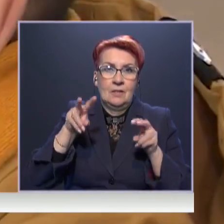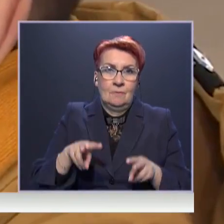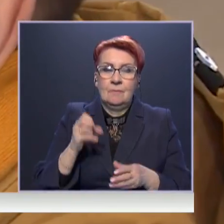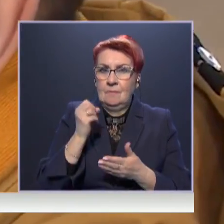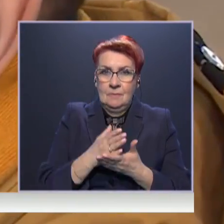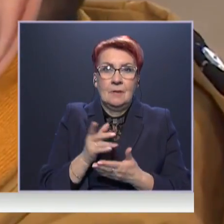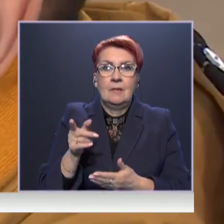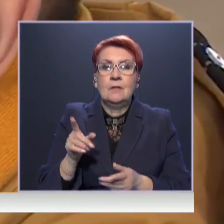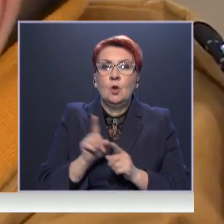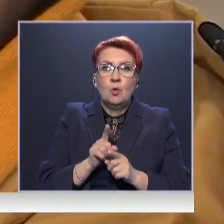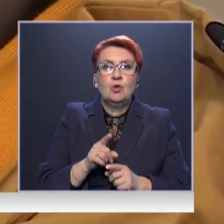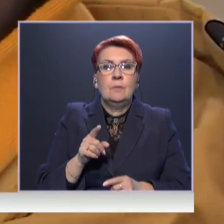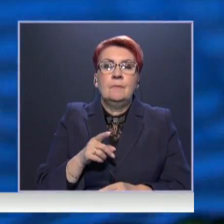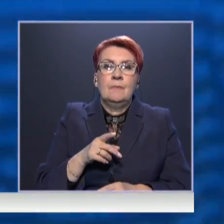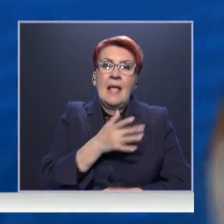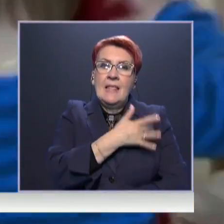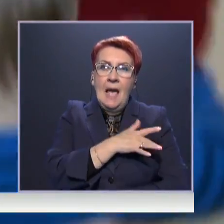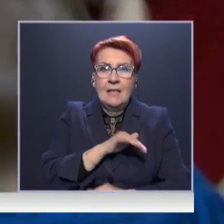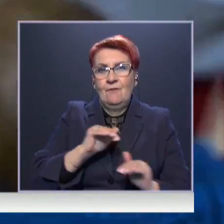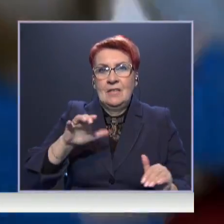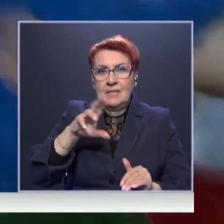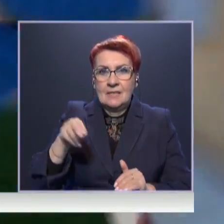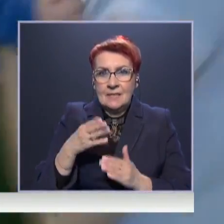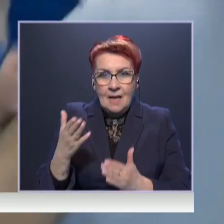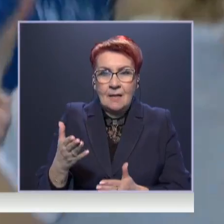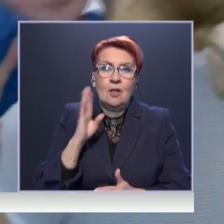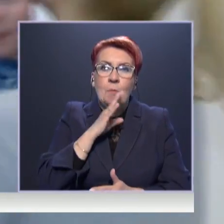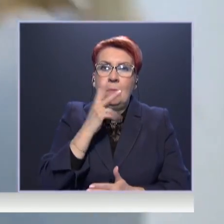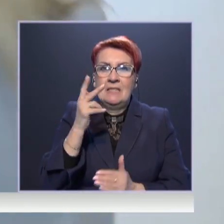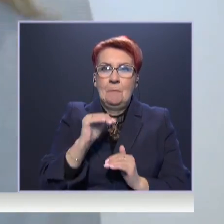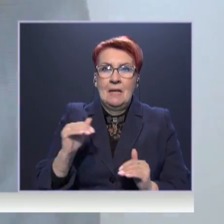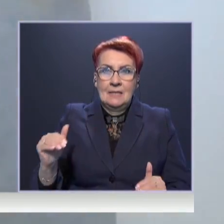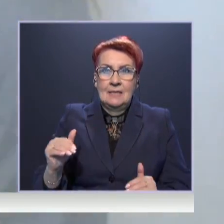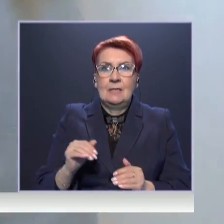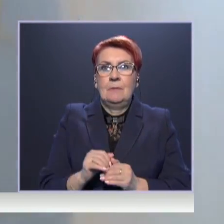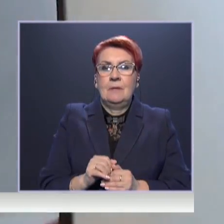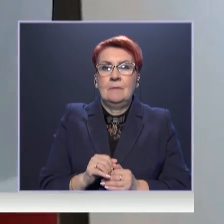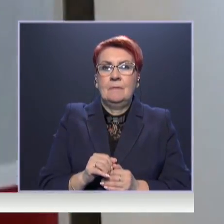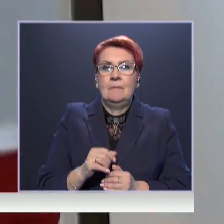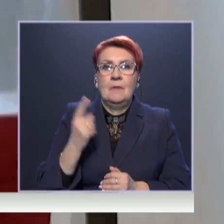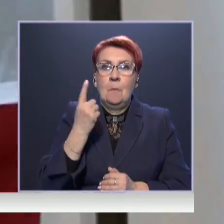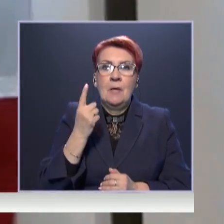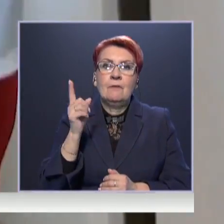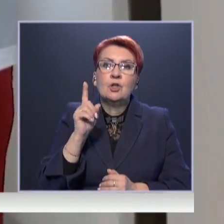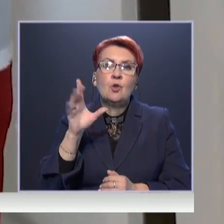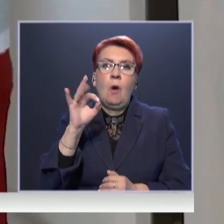взяли мама тремя детьми она сразу первое что сделала спросила когда приехал